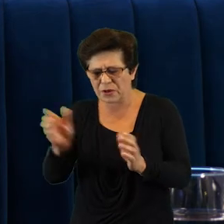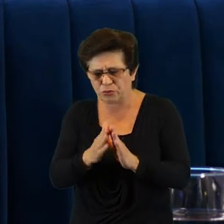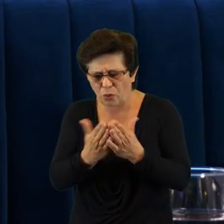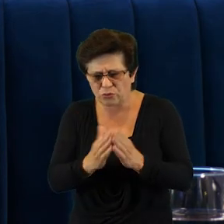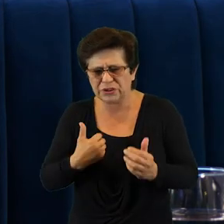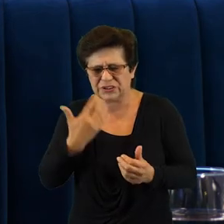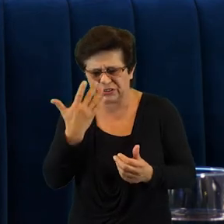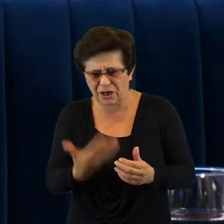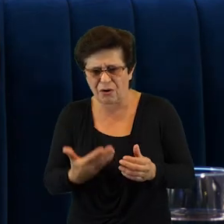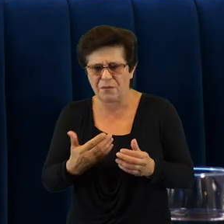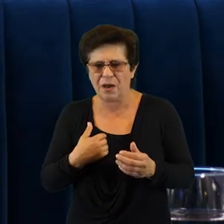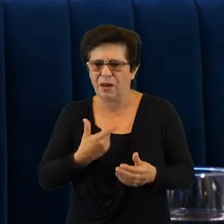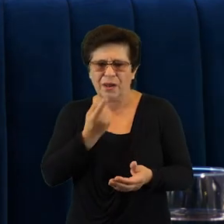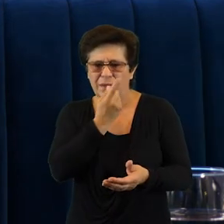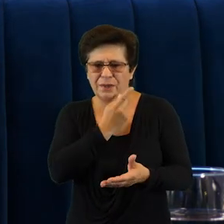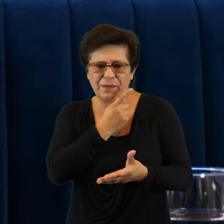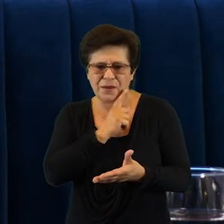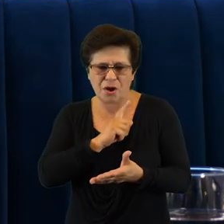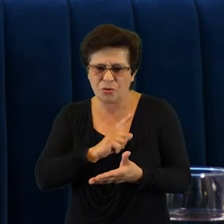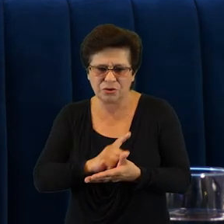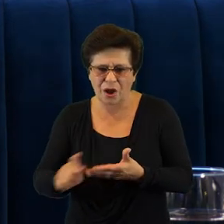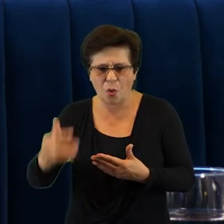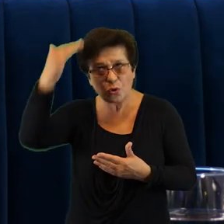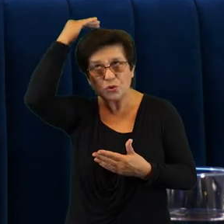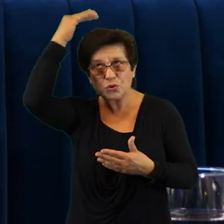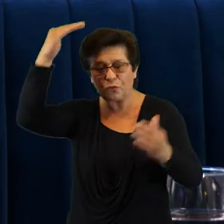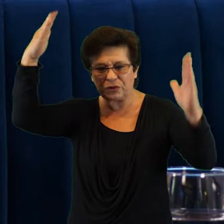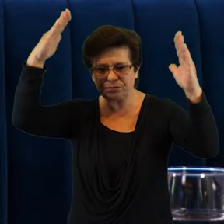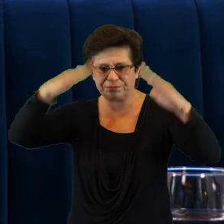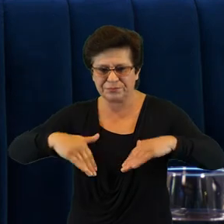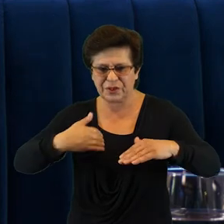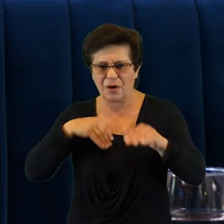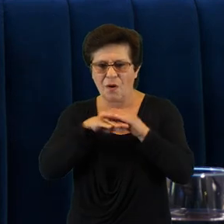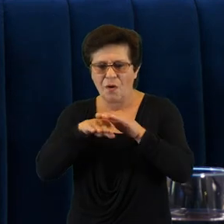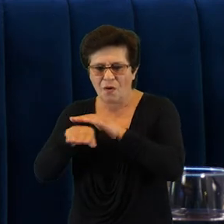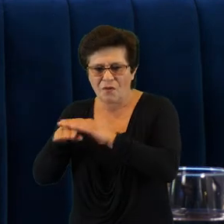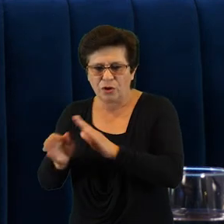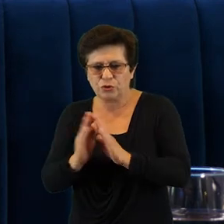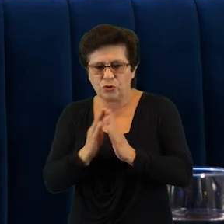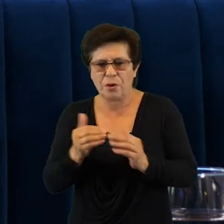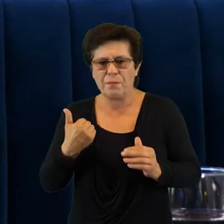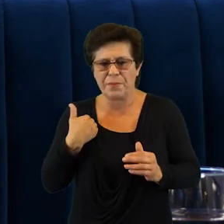Nie udało się, bo mi się sufit zawalił. Ale to zrobiłem, było 62.